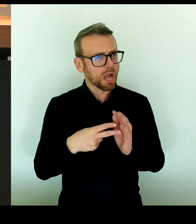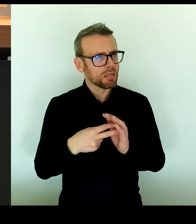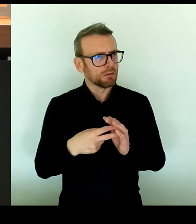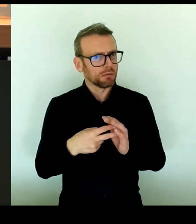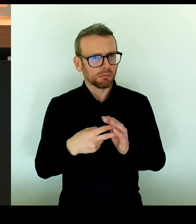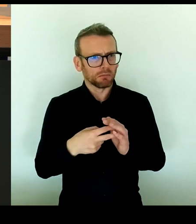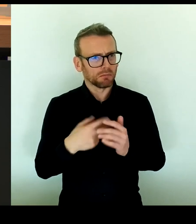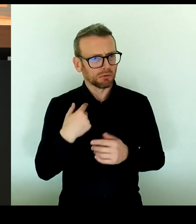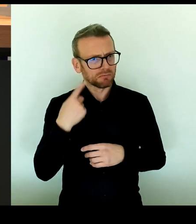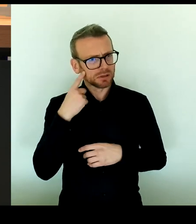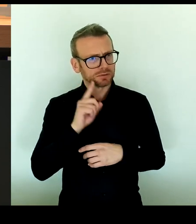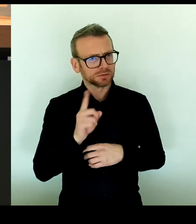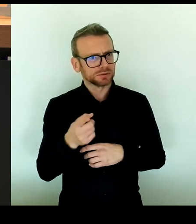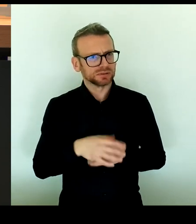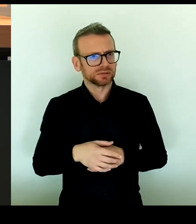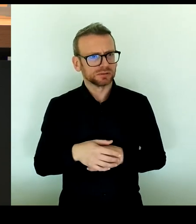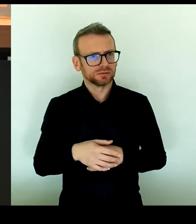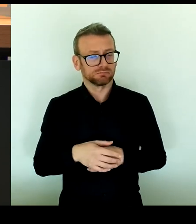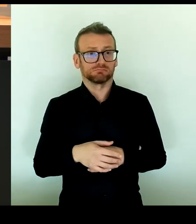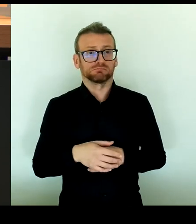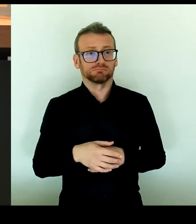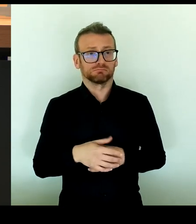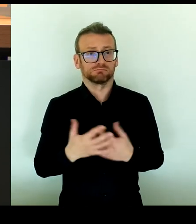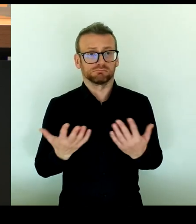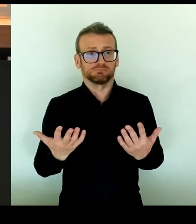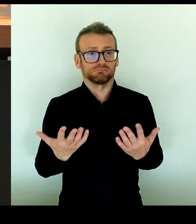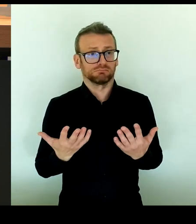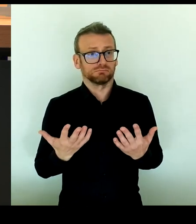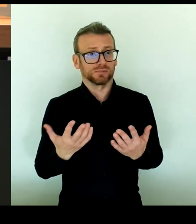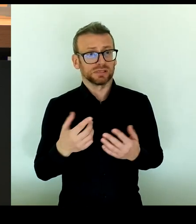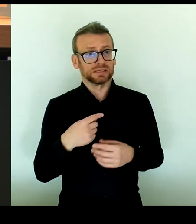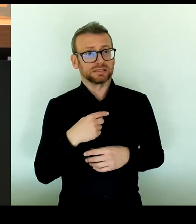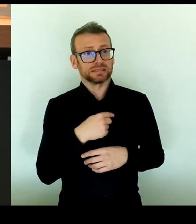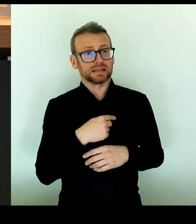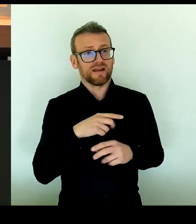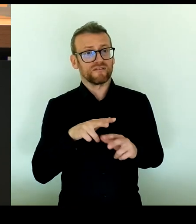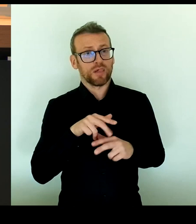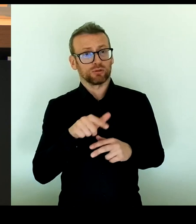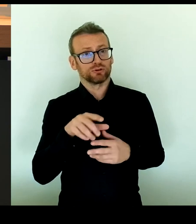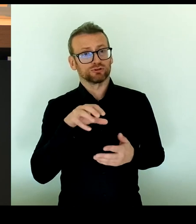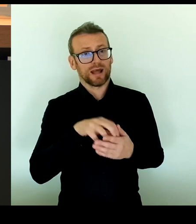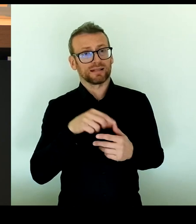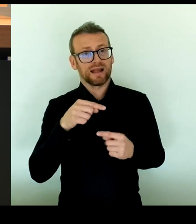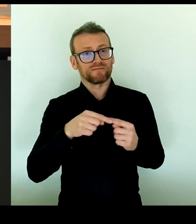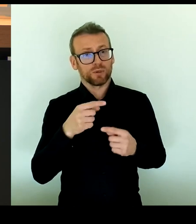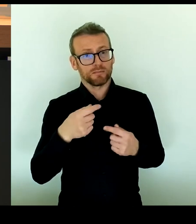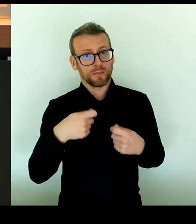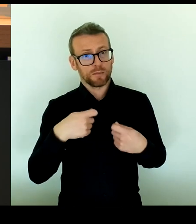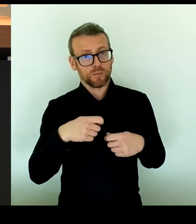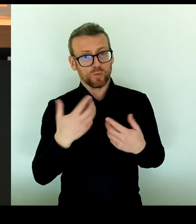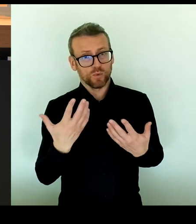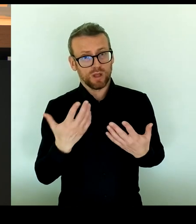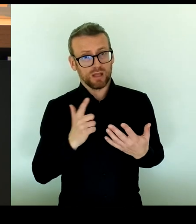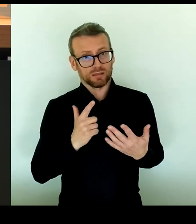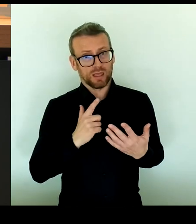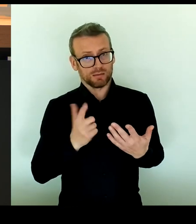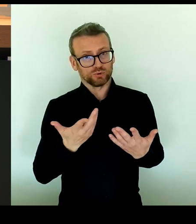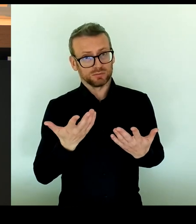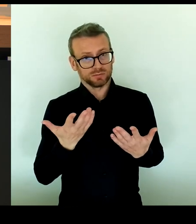Für Personal, mehr Finanzen. Insofern, vorsichtig, wenn Sie mit Fingern auf anderen zeigen. Von ihnen kam da auch nichts